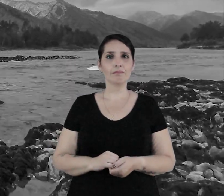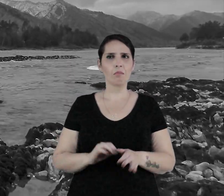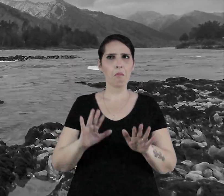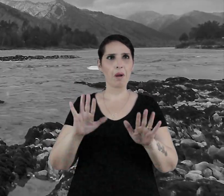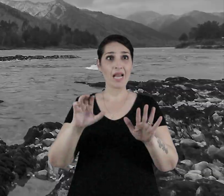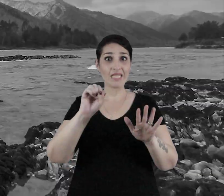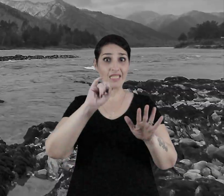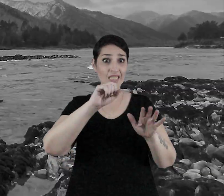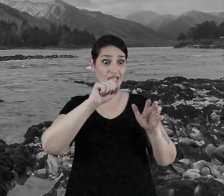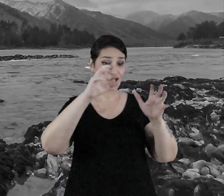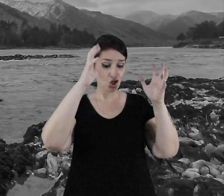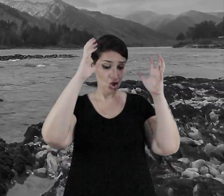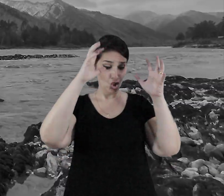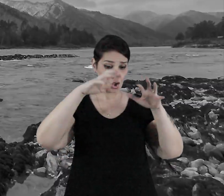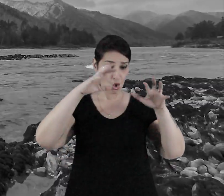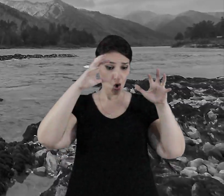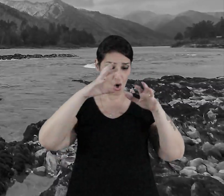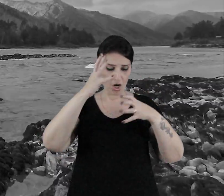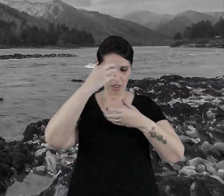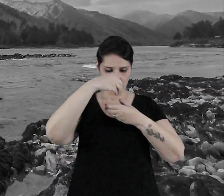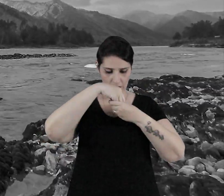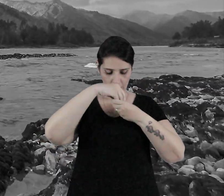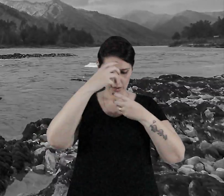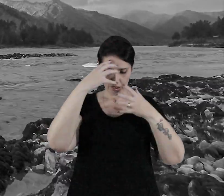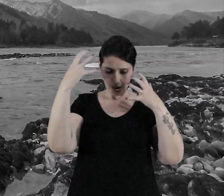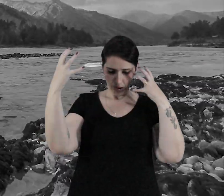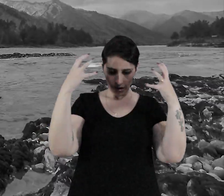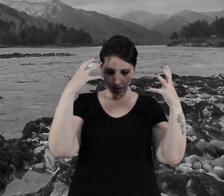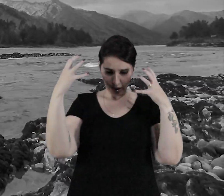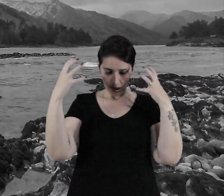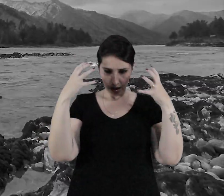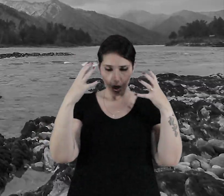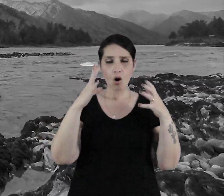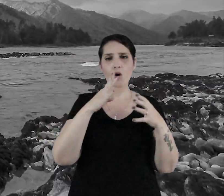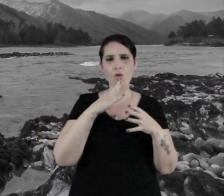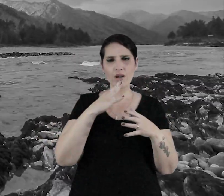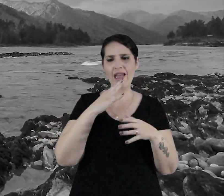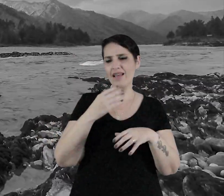Mas o intemporal que há em você está ciente da atemporalidade da vida